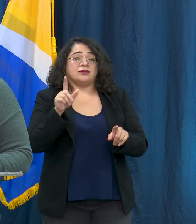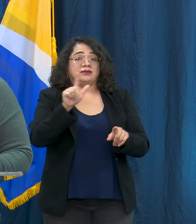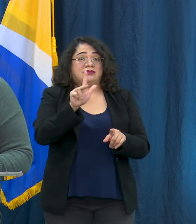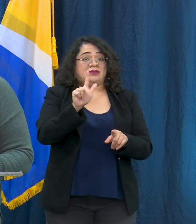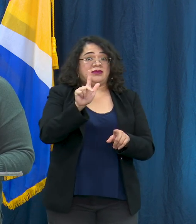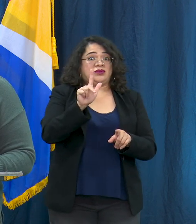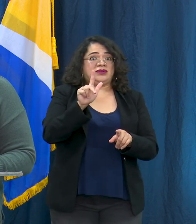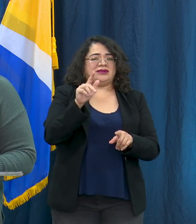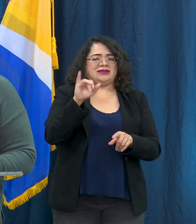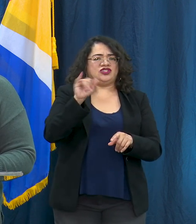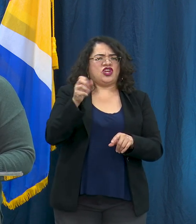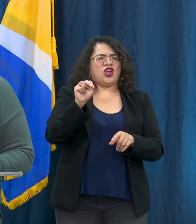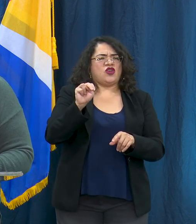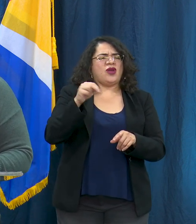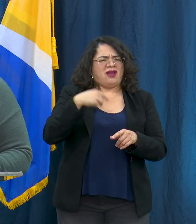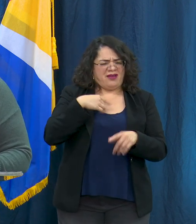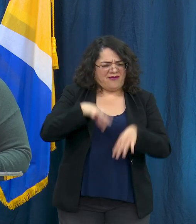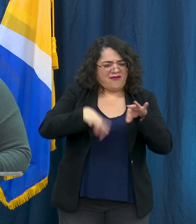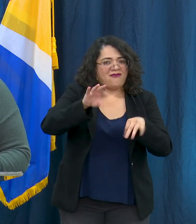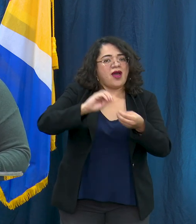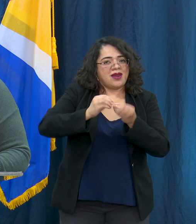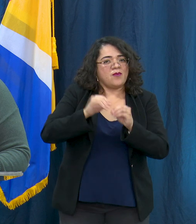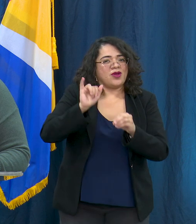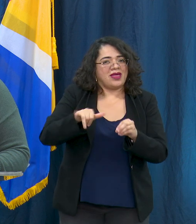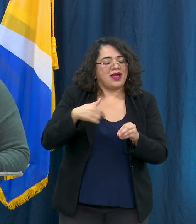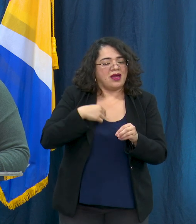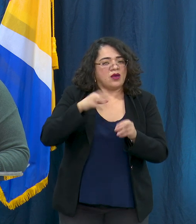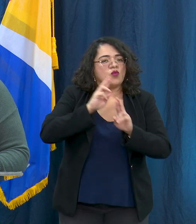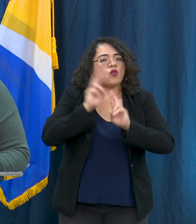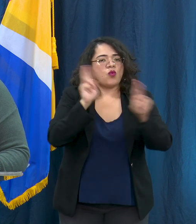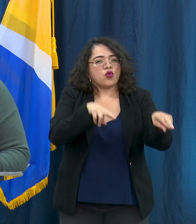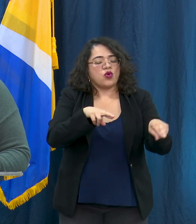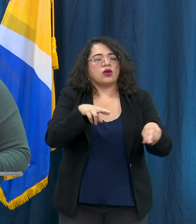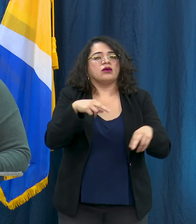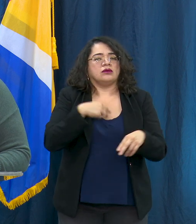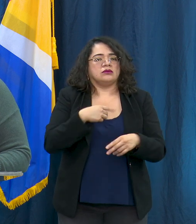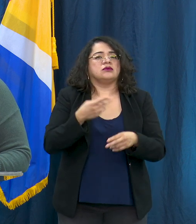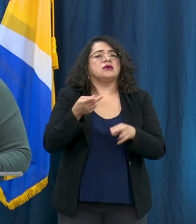en este año young que hemos visto n pequeno momento este año es personas que